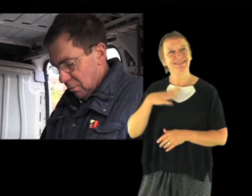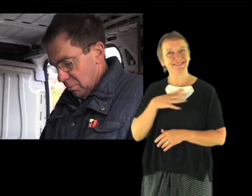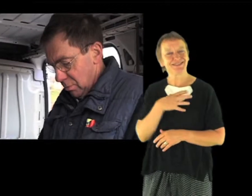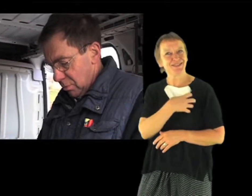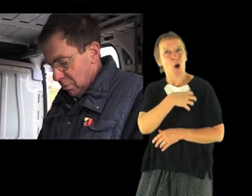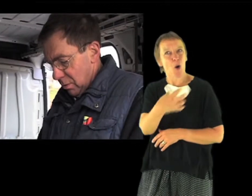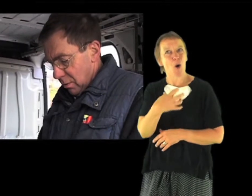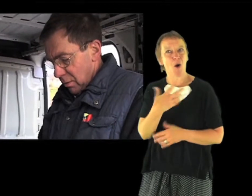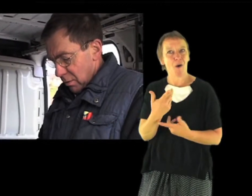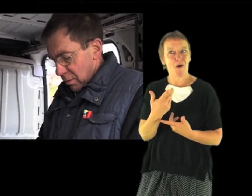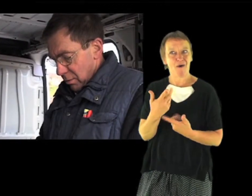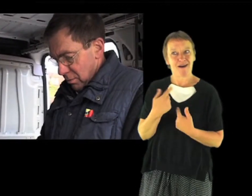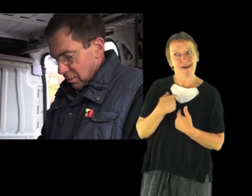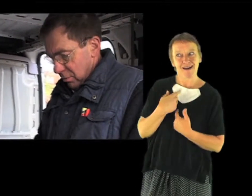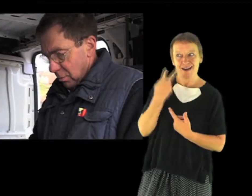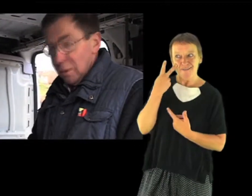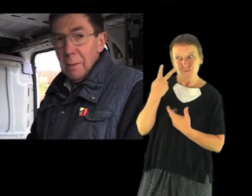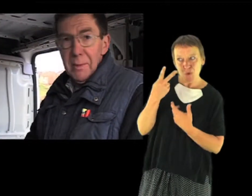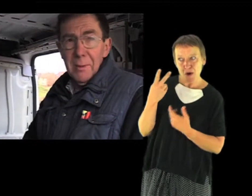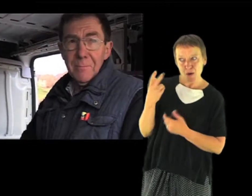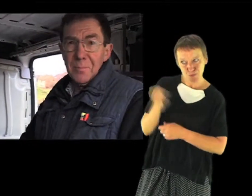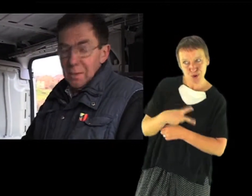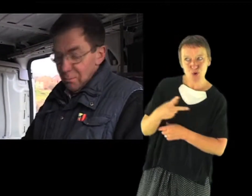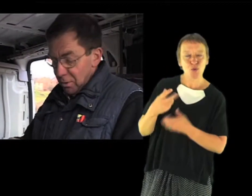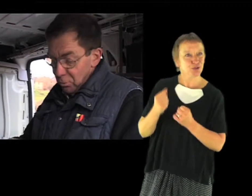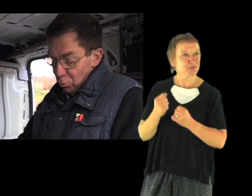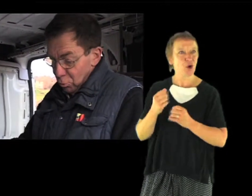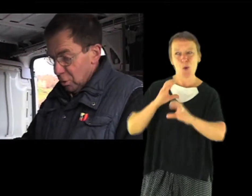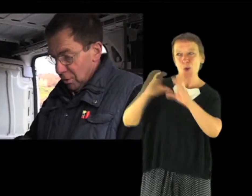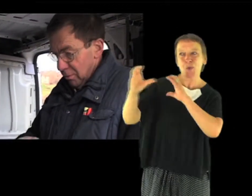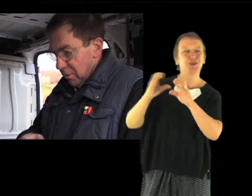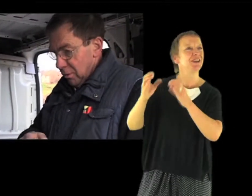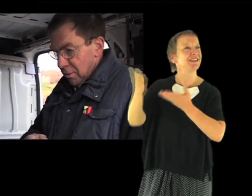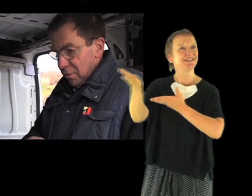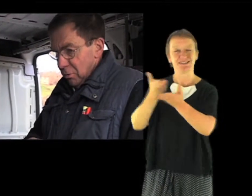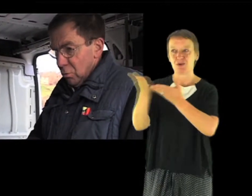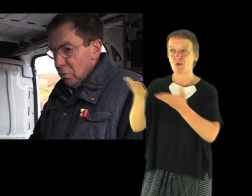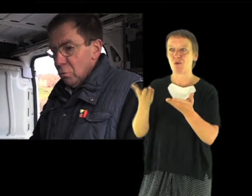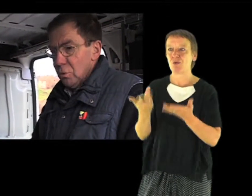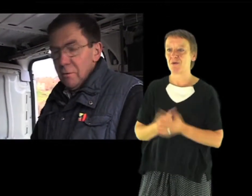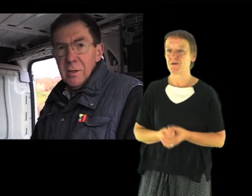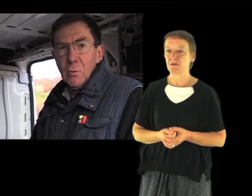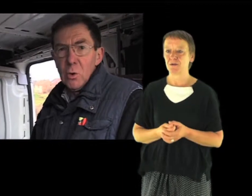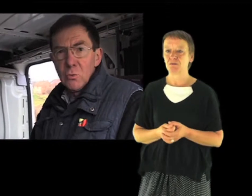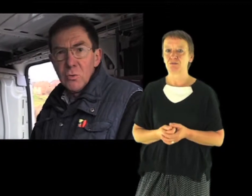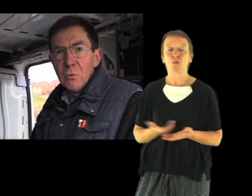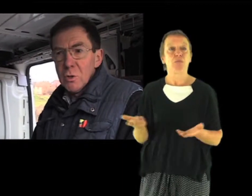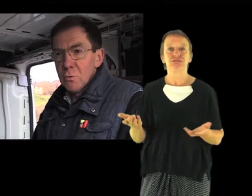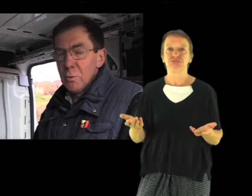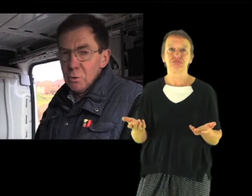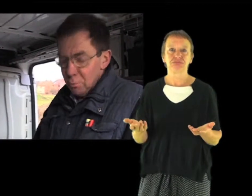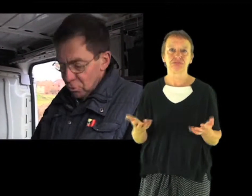avec quelqu'un qui est handicapé. Mais, au niveau du travail, il n'y a aucun souci.